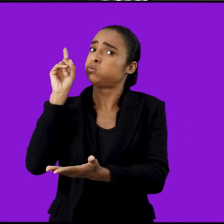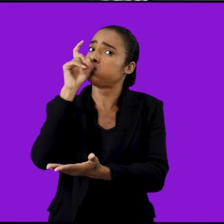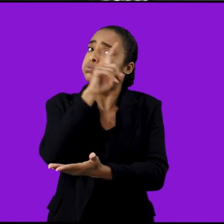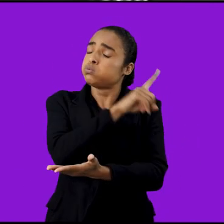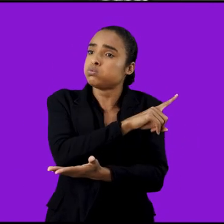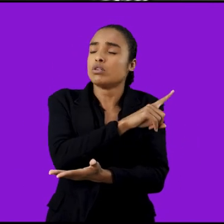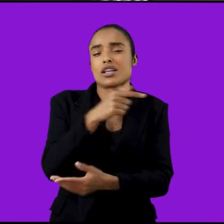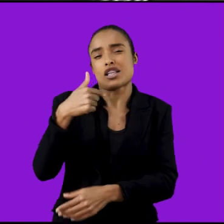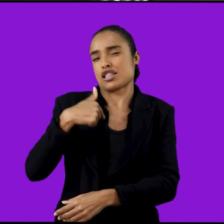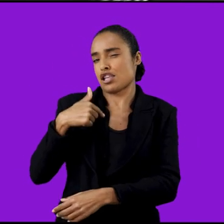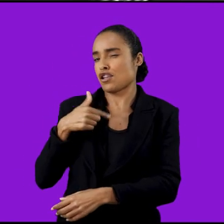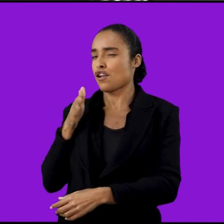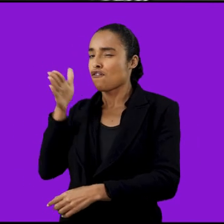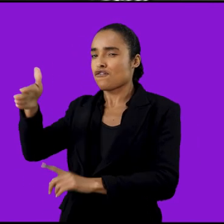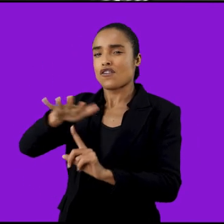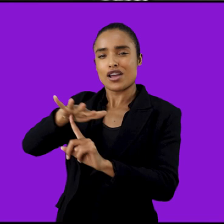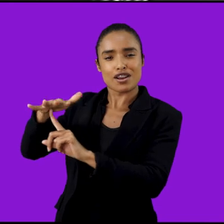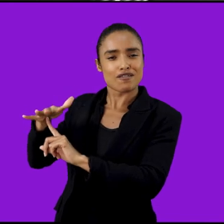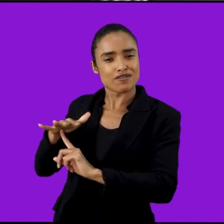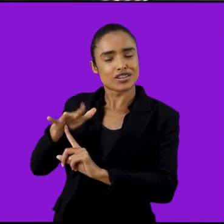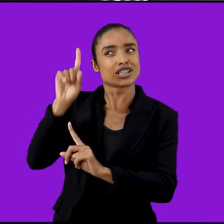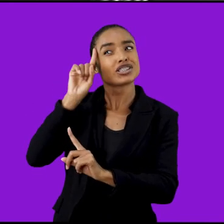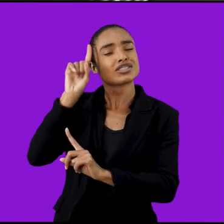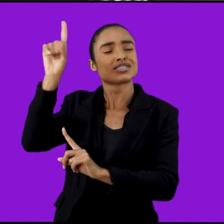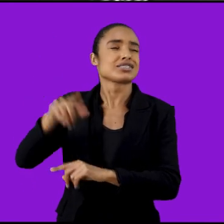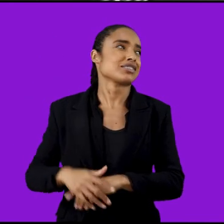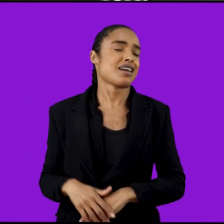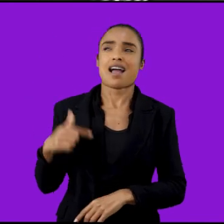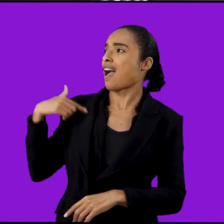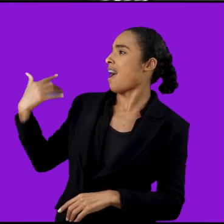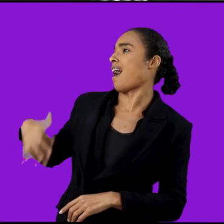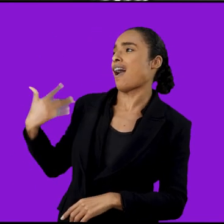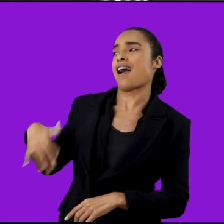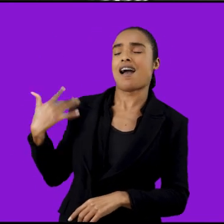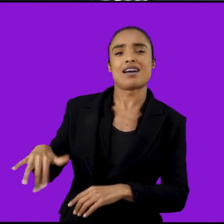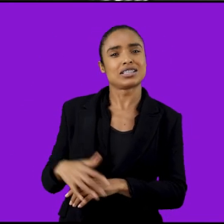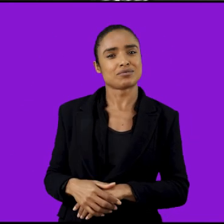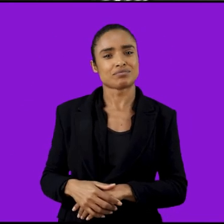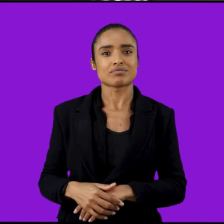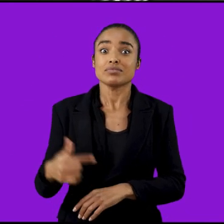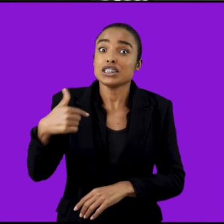são muito importantes, quando eu fui tocar aquele dia na feira Ah, nossa. Aff, Maria. Eu fiz questão de falar aquele negócio no